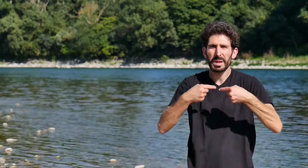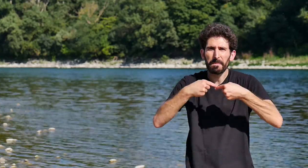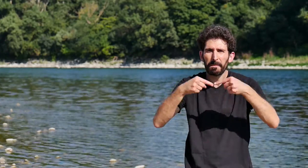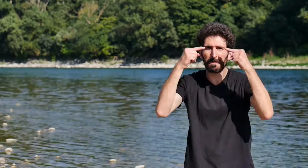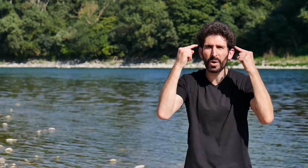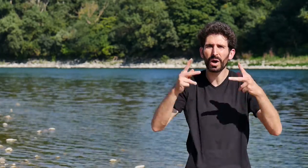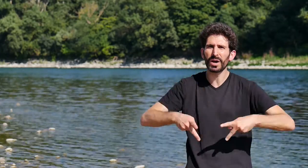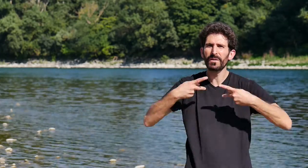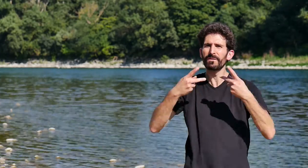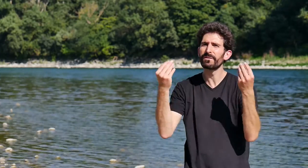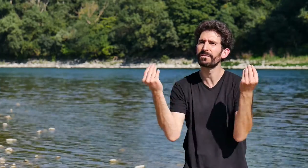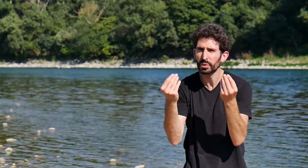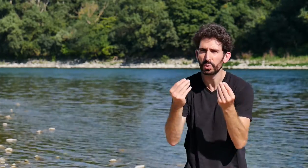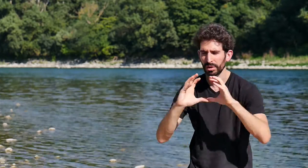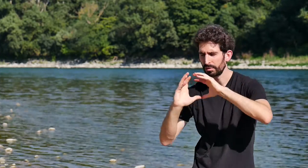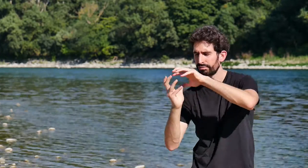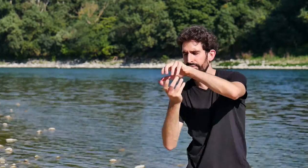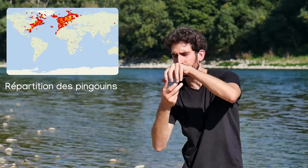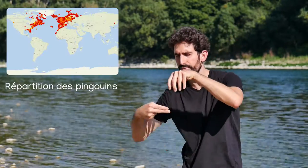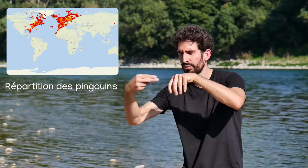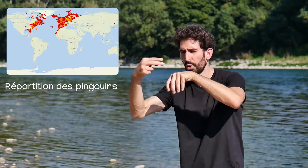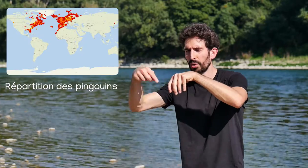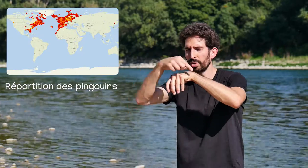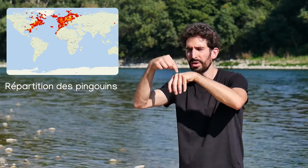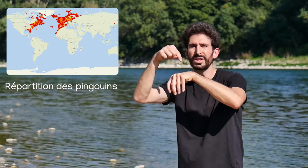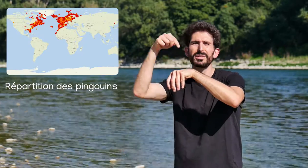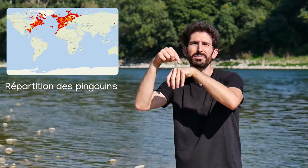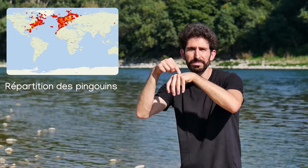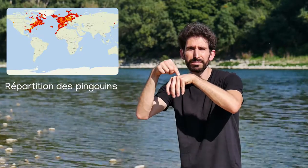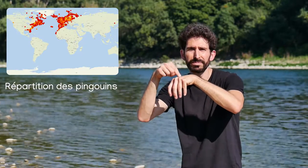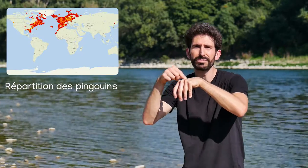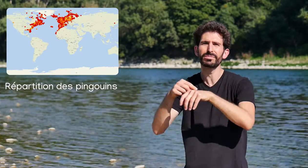Où vit le pingouin ? Dans l'hémisphère nord.